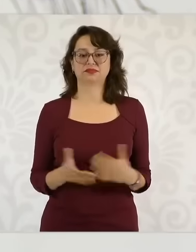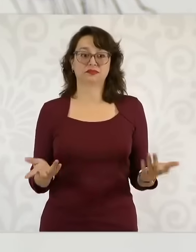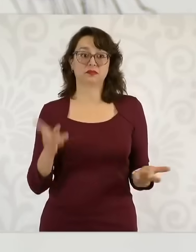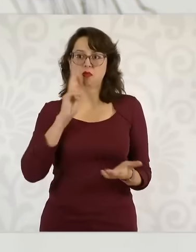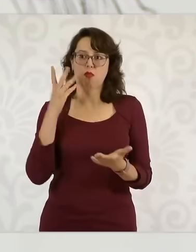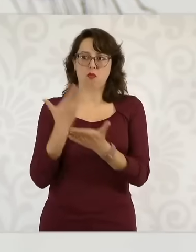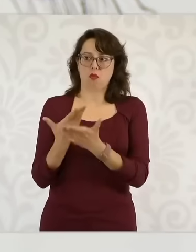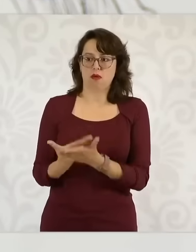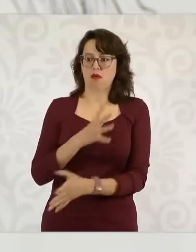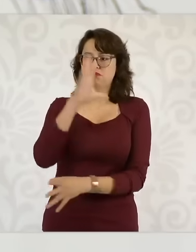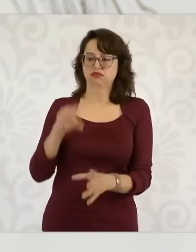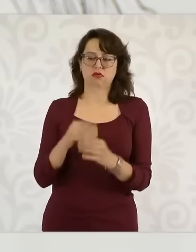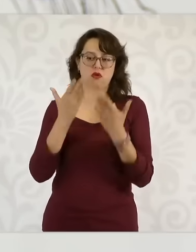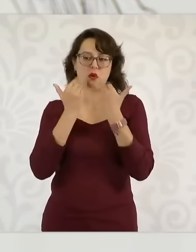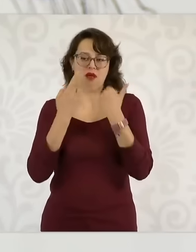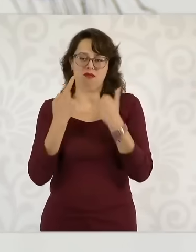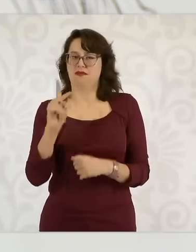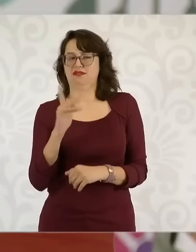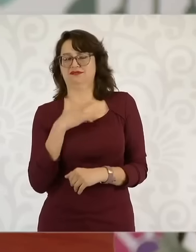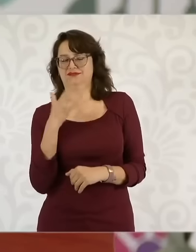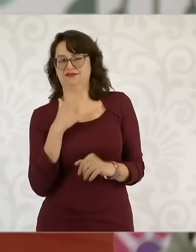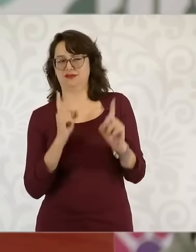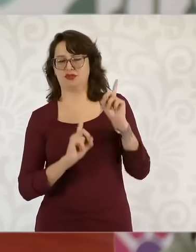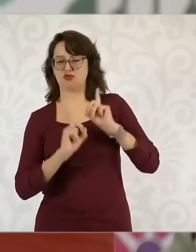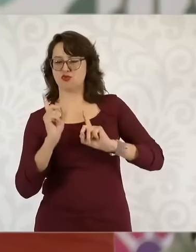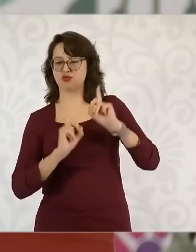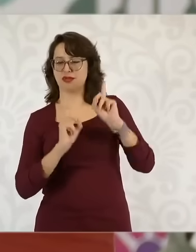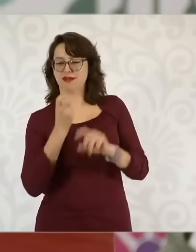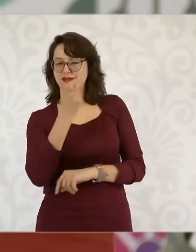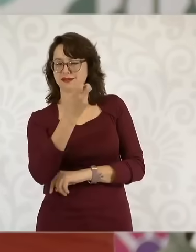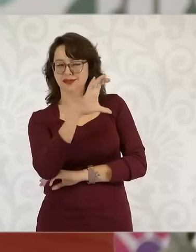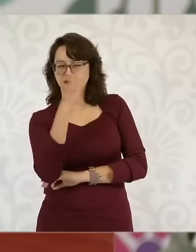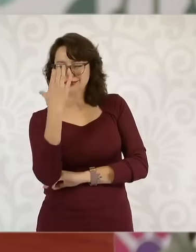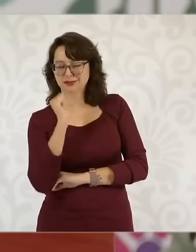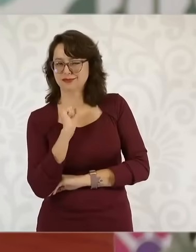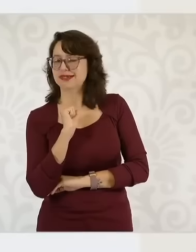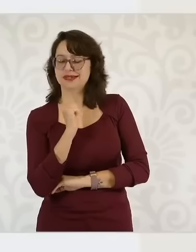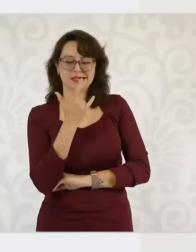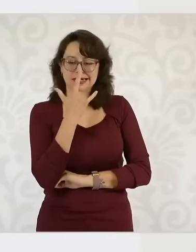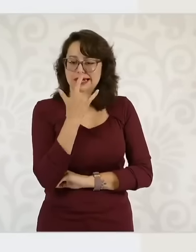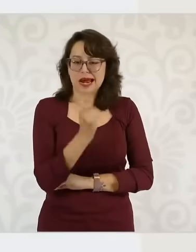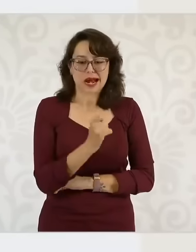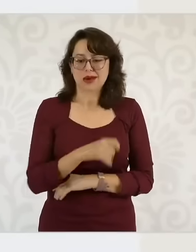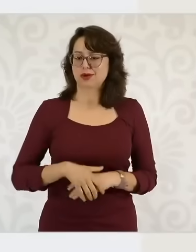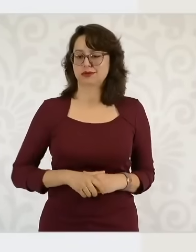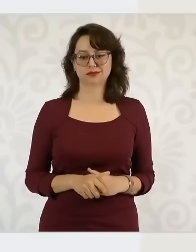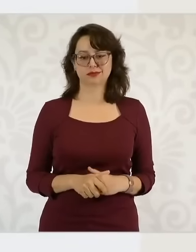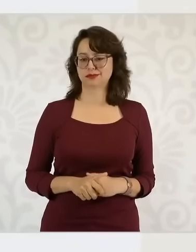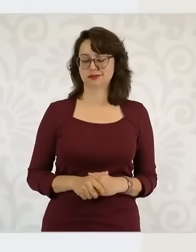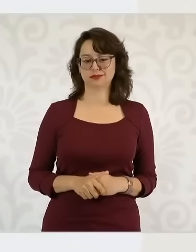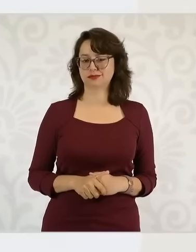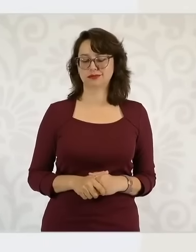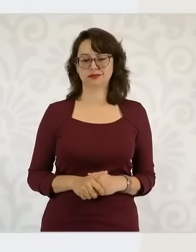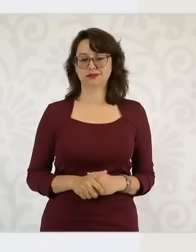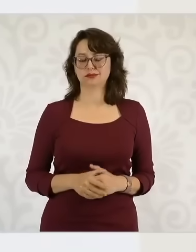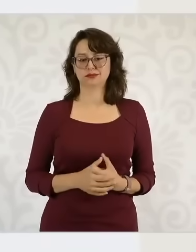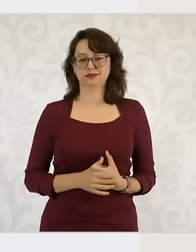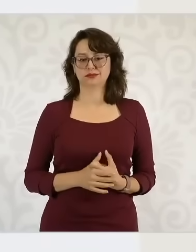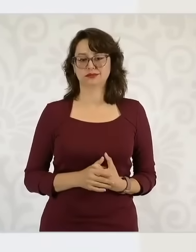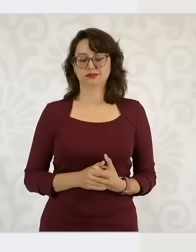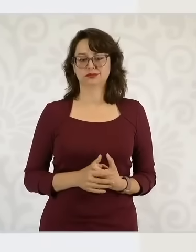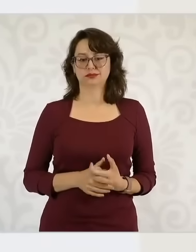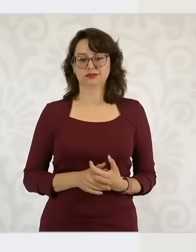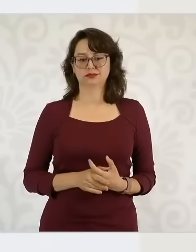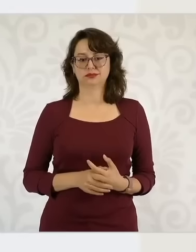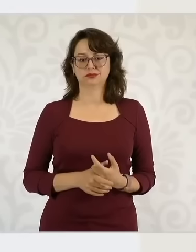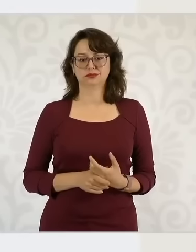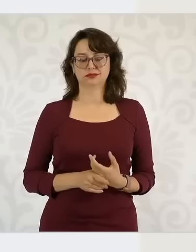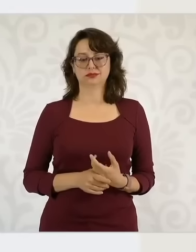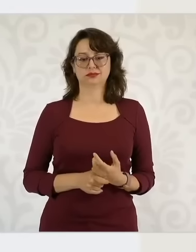toda la información Pero no nos explicamos esa fotografía de una persona eh en una patrulla